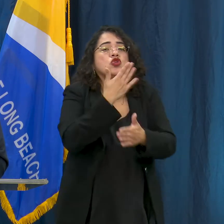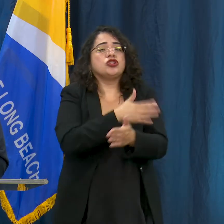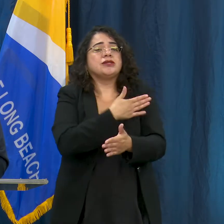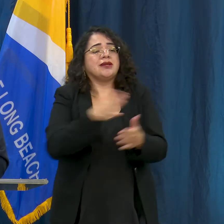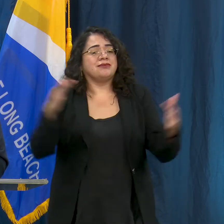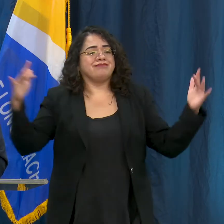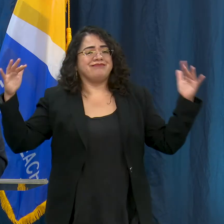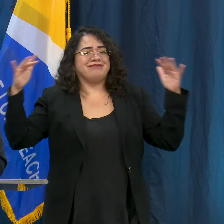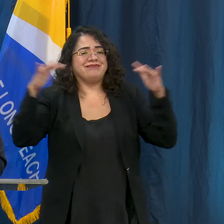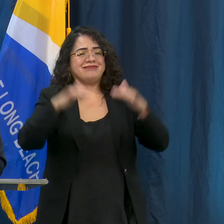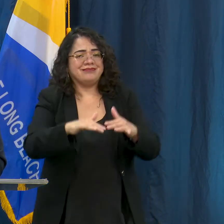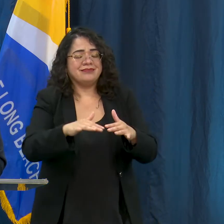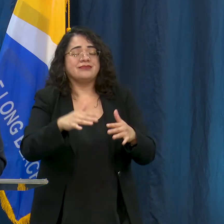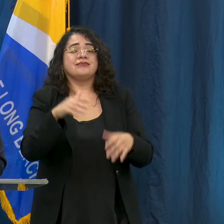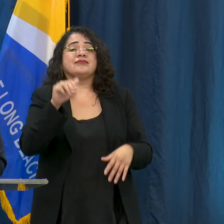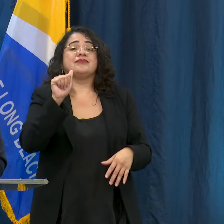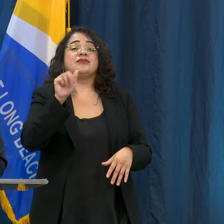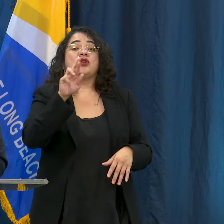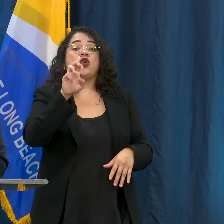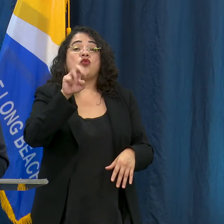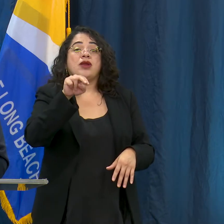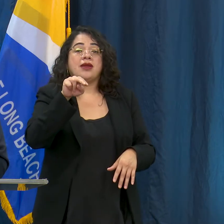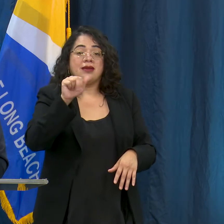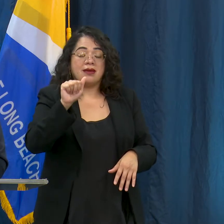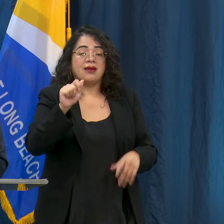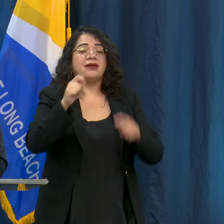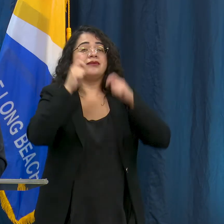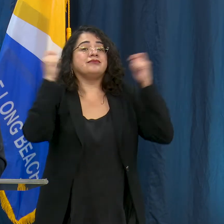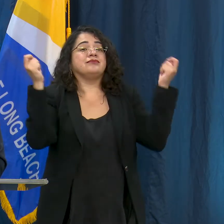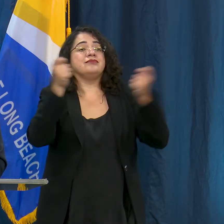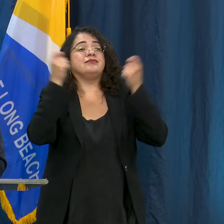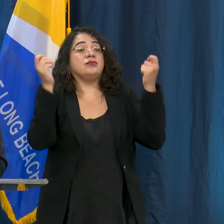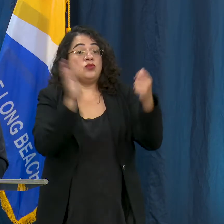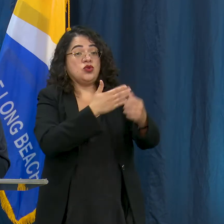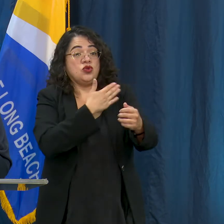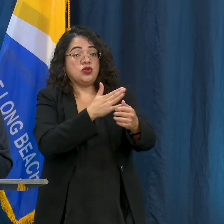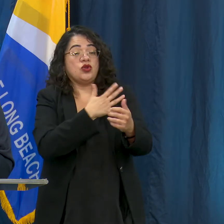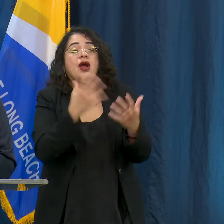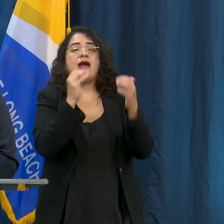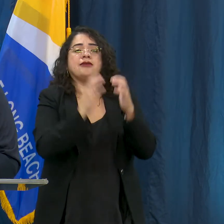arenas yo cualquier festival los photo kolos para los negocios que ahora SI